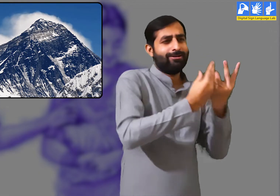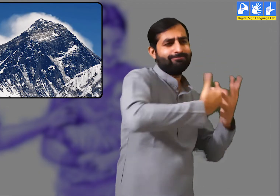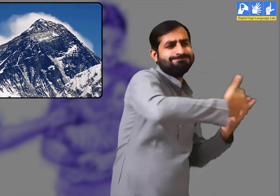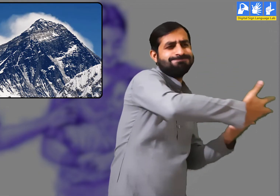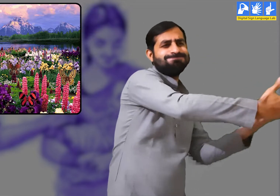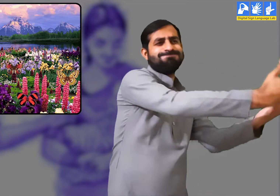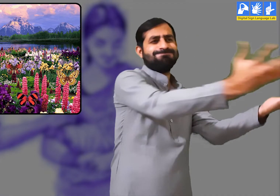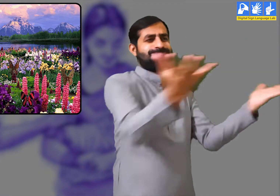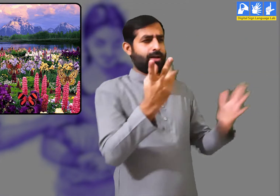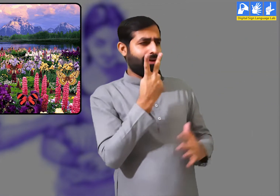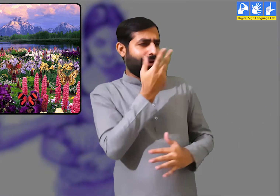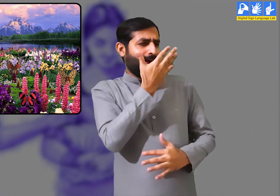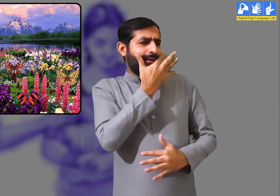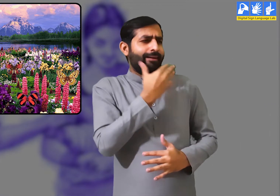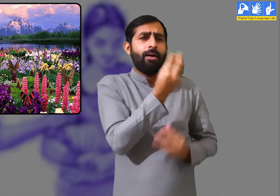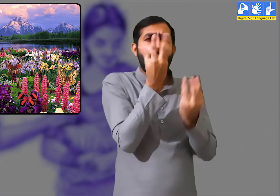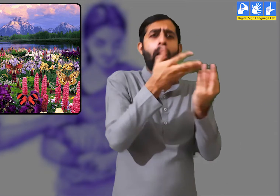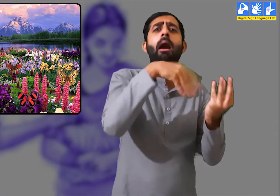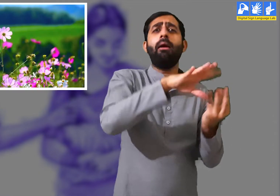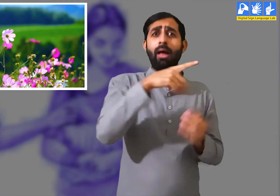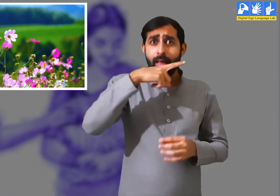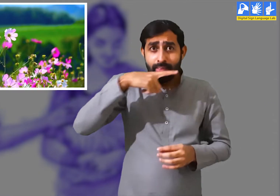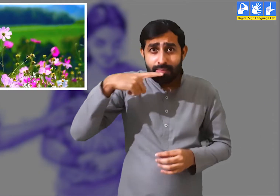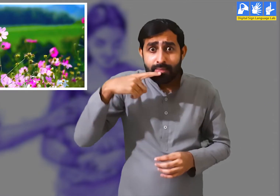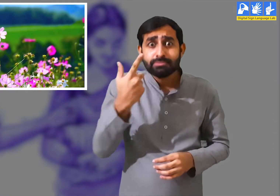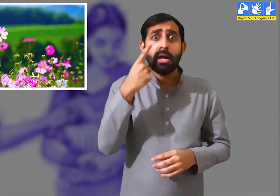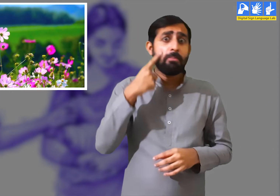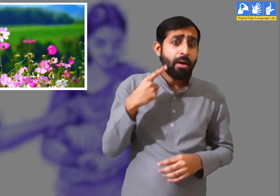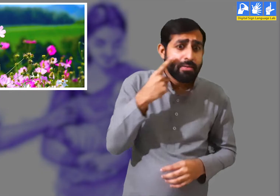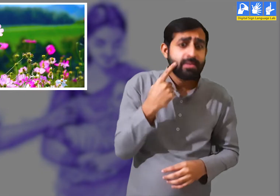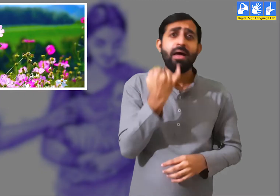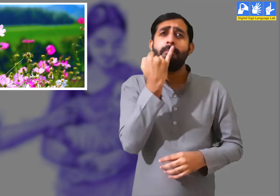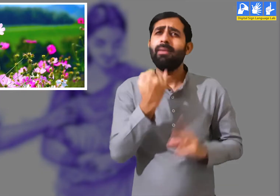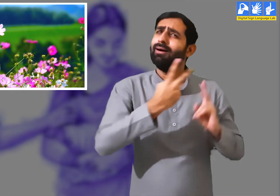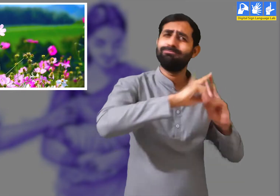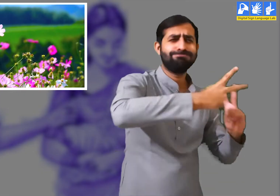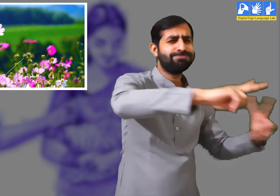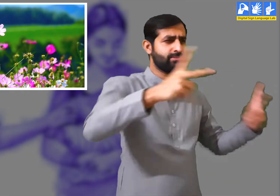उसी तरह बाग़ बगीचों में तरह तरह के रंगबिरंगे फूल जैसे लाल, पीला, गुलाबी,